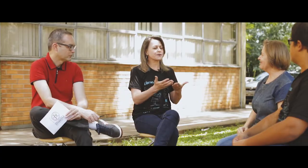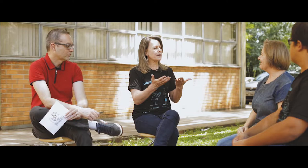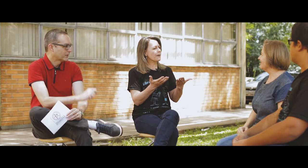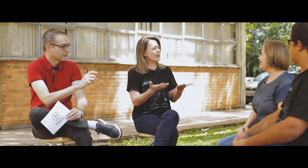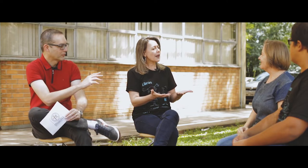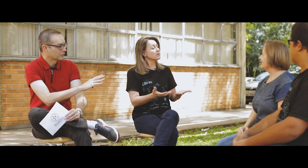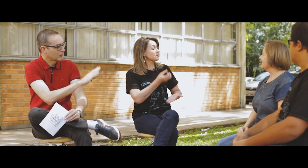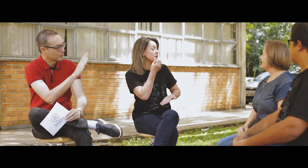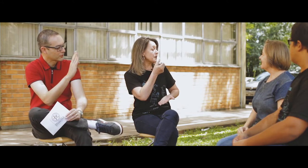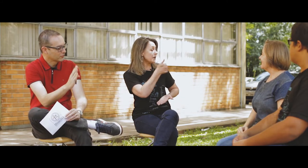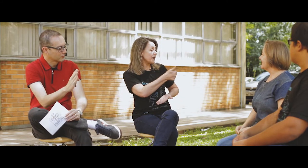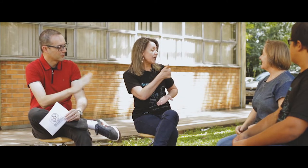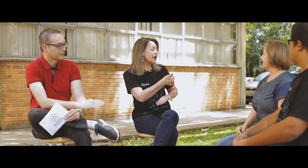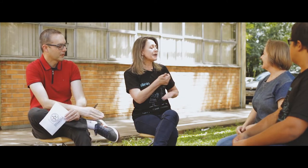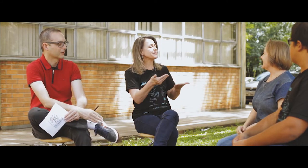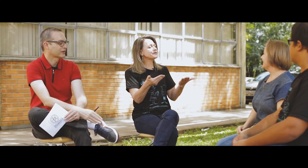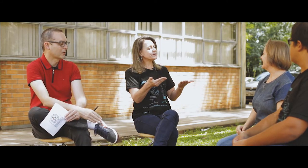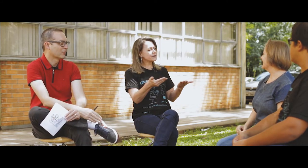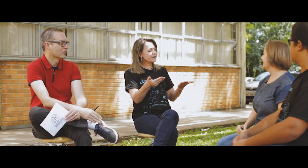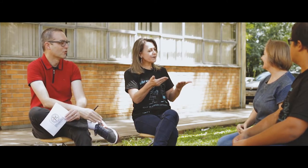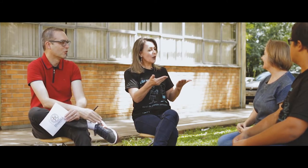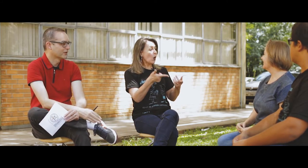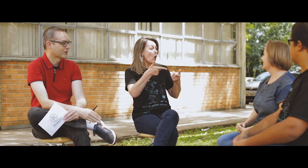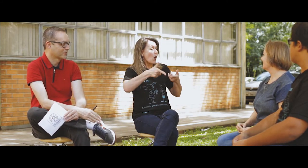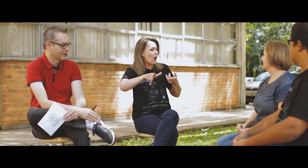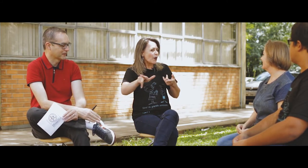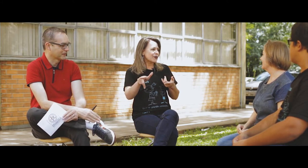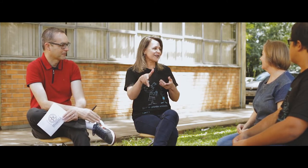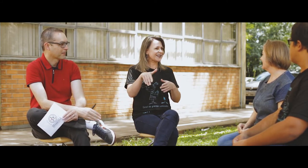Muito bem, vamos dar um pouquinho... alterar um pouquinho o rumo da conversa.